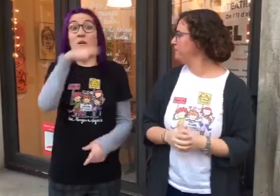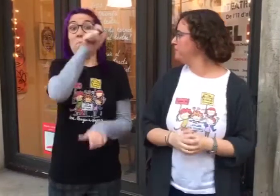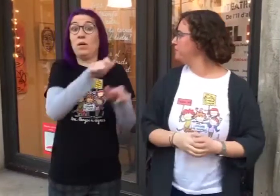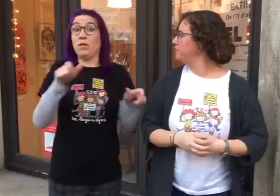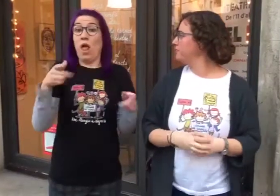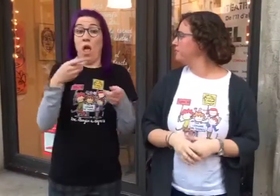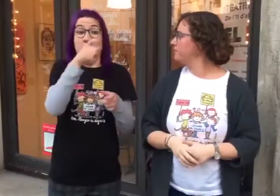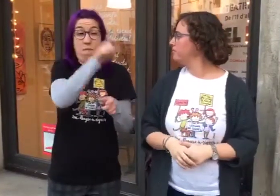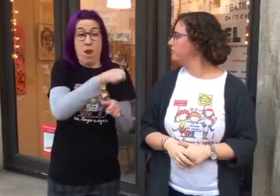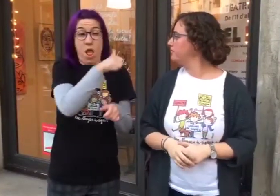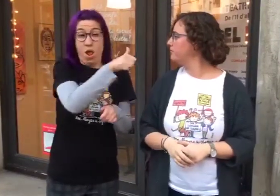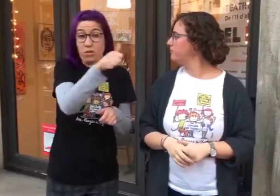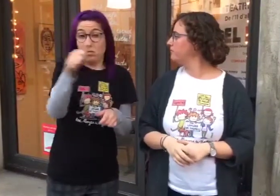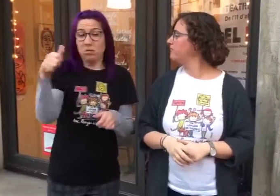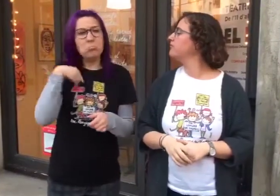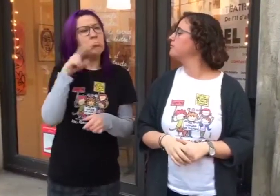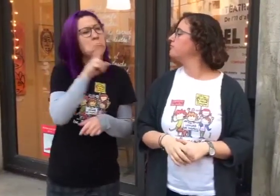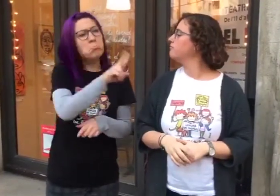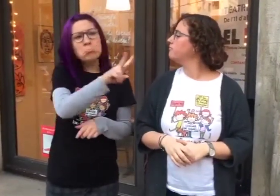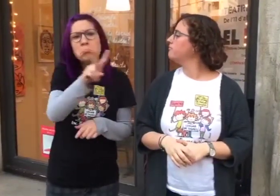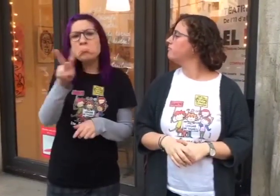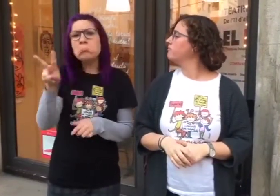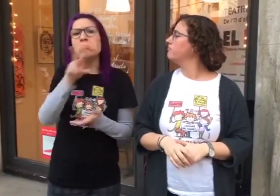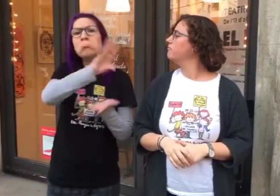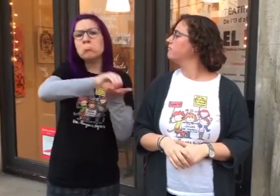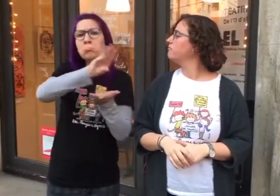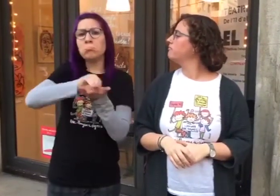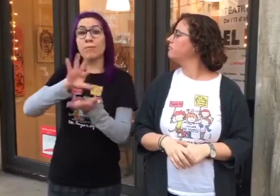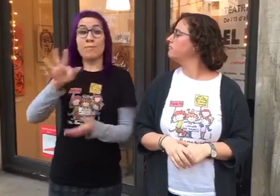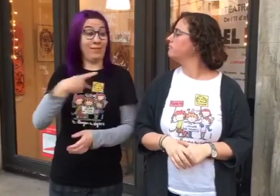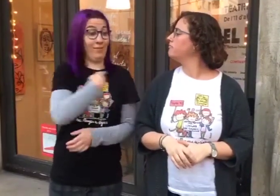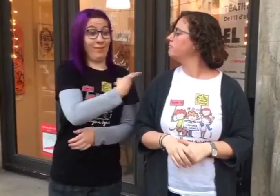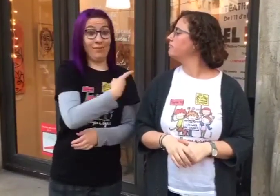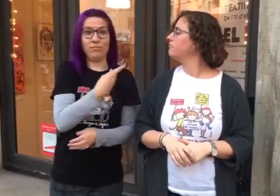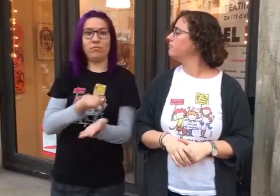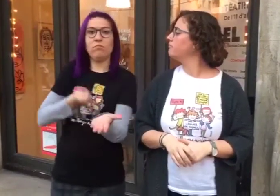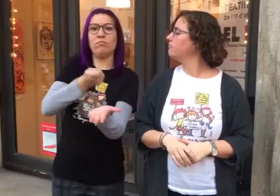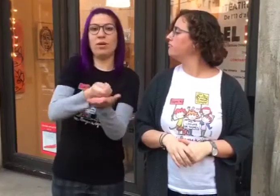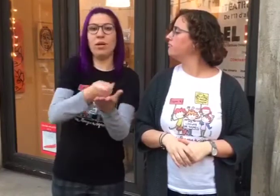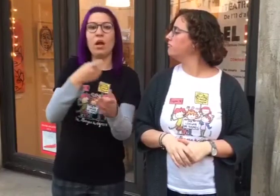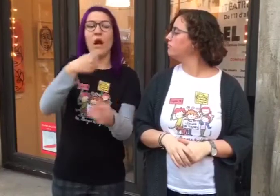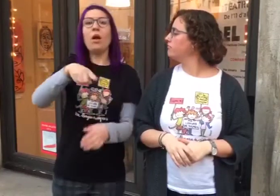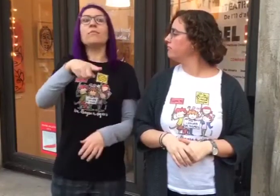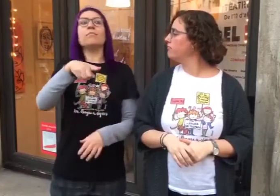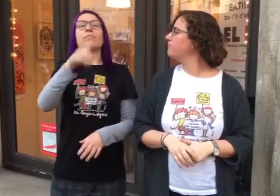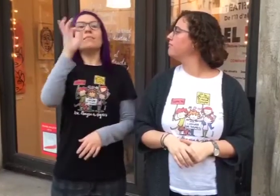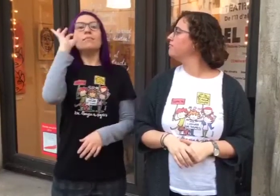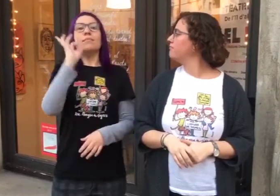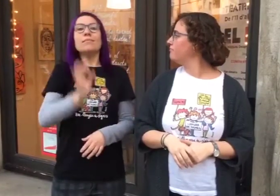Además de escuchar y recoger ideas de las diferentes entidades participantes, hemos podido aportar nuestro granito de arena.